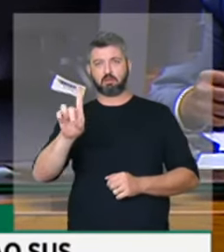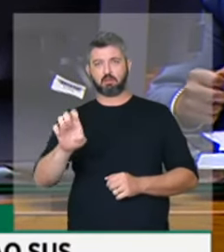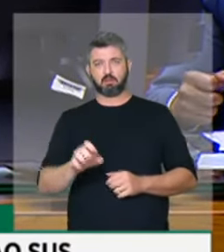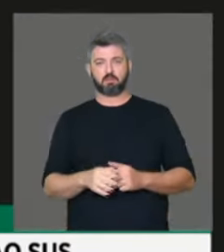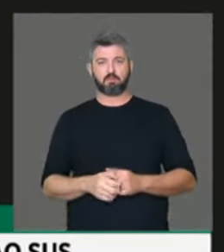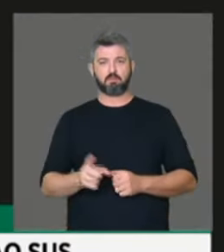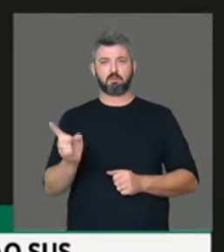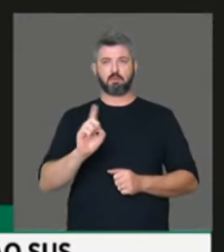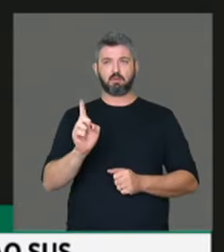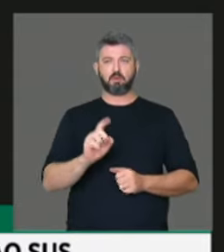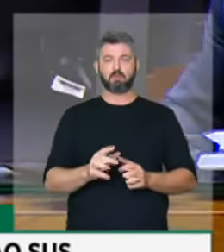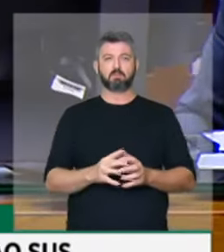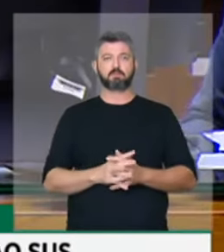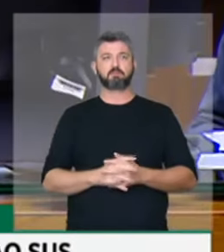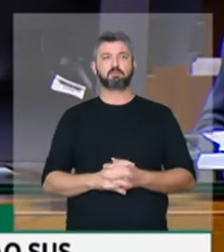[PRESIDENTE]: COMO ORIENTA O PROS? COMO ORIENTA